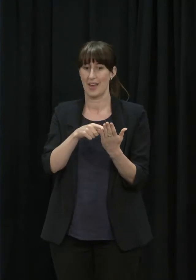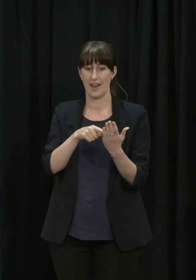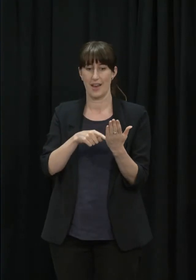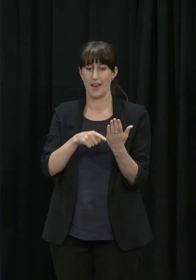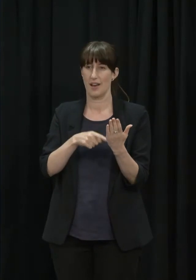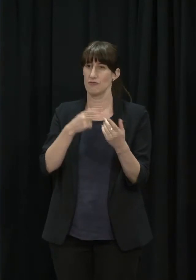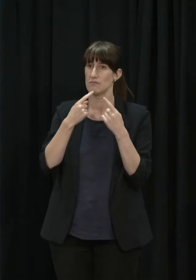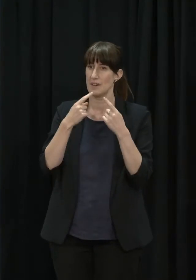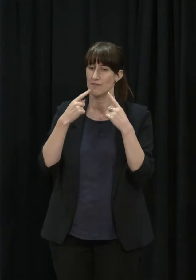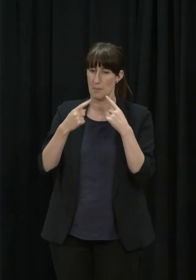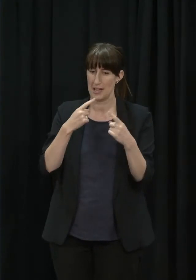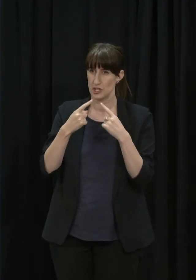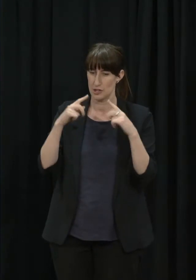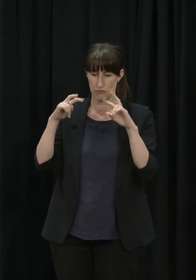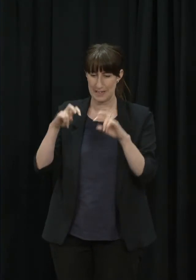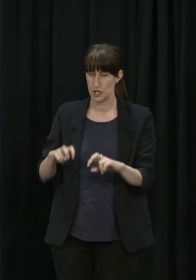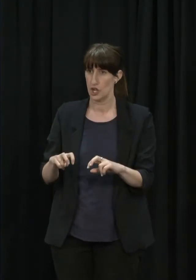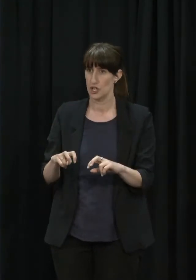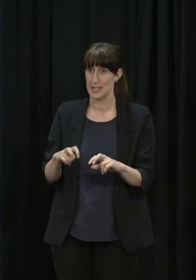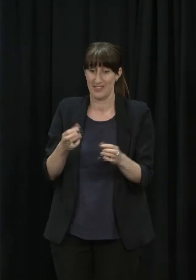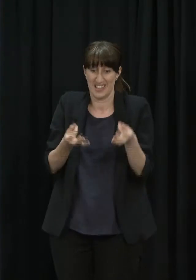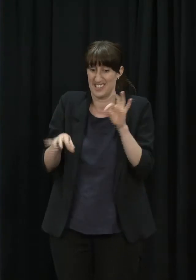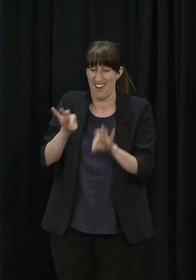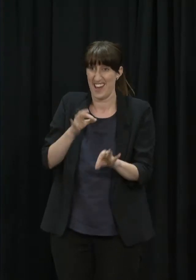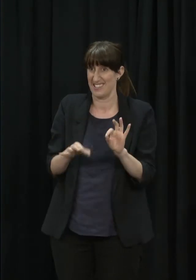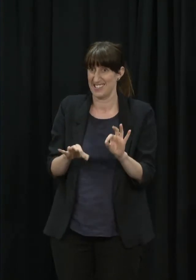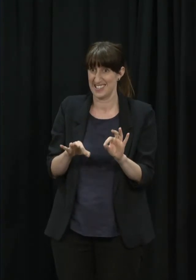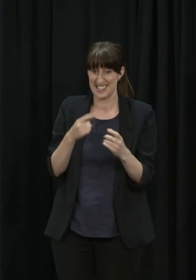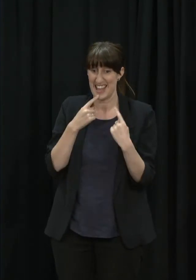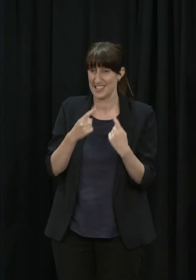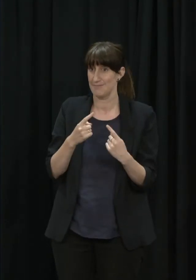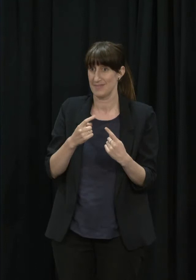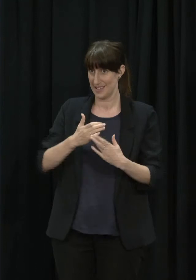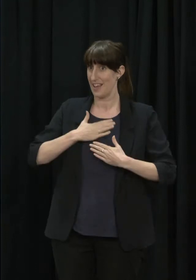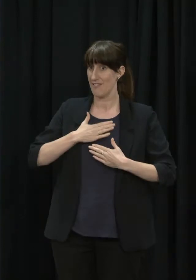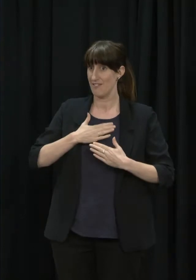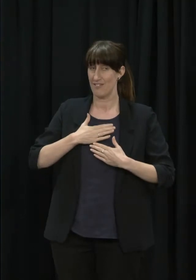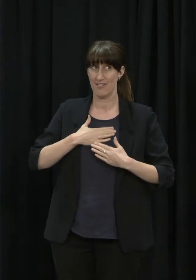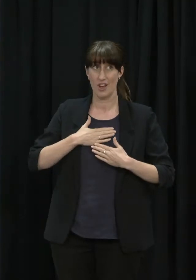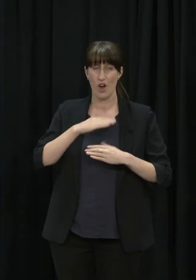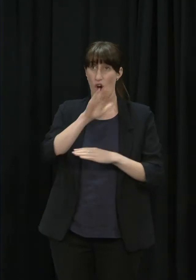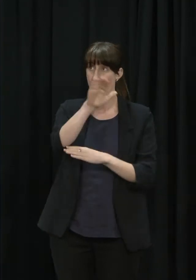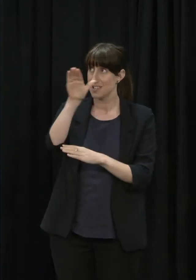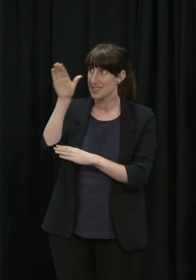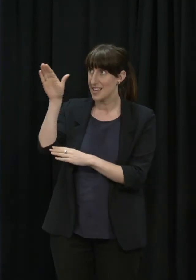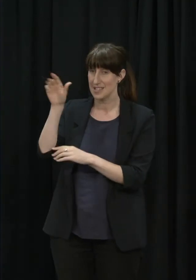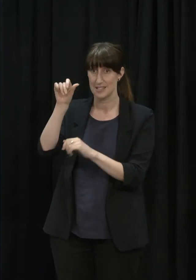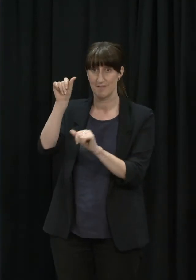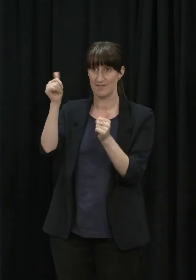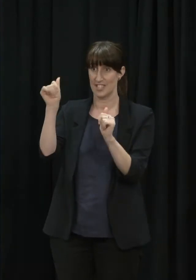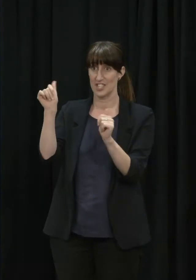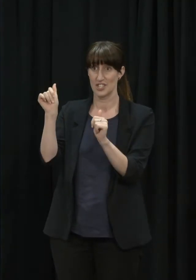mataku nga matua katoa ina pa ana ki te hauora o to ratau oranga tamariki. He matua ahau me te tino marama ki a au ano. Engari me titiro koe ki te